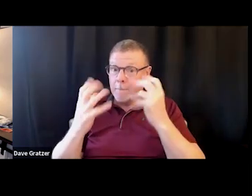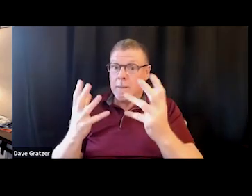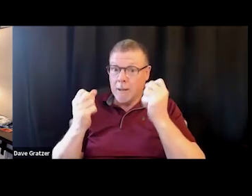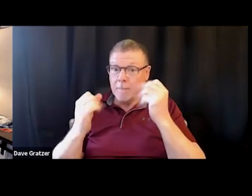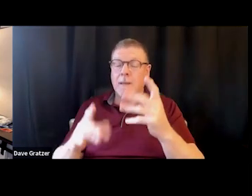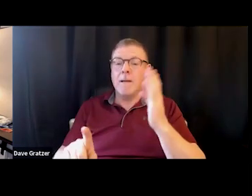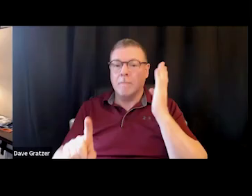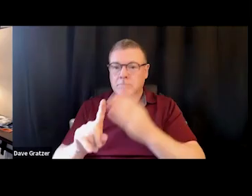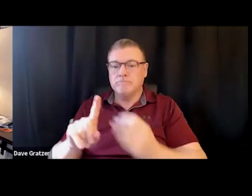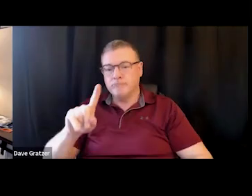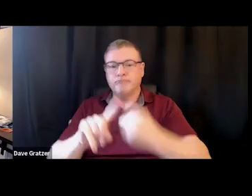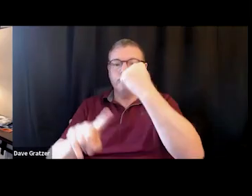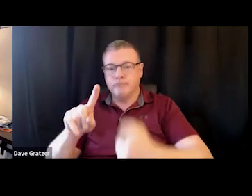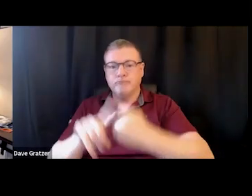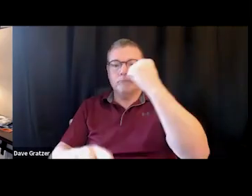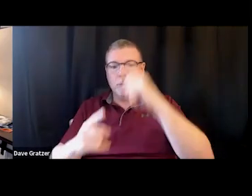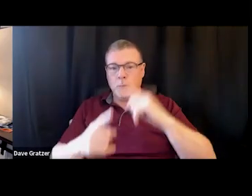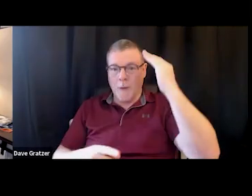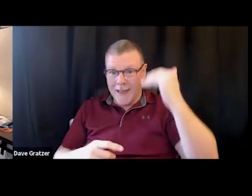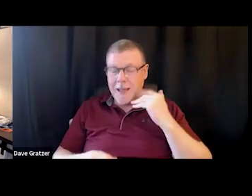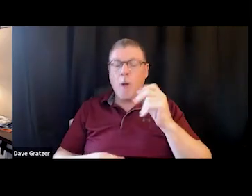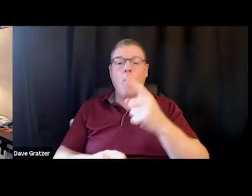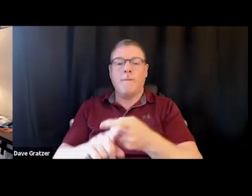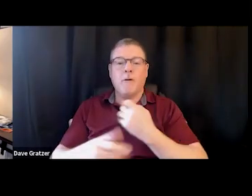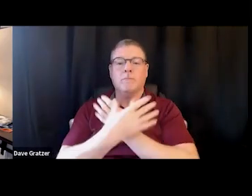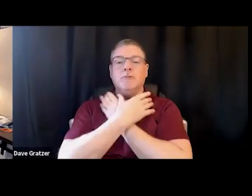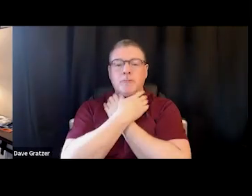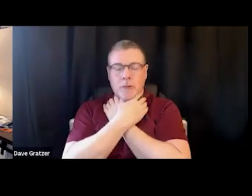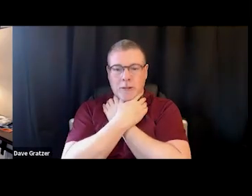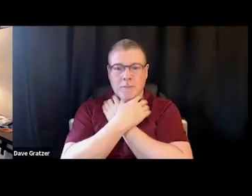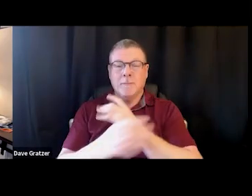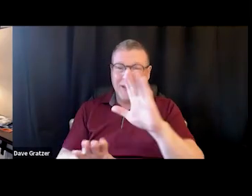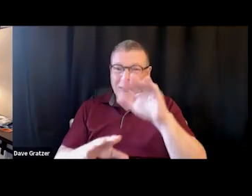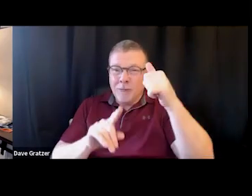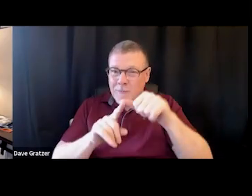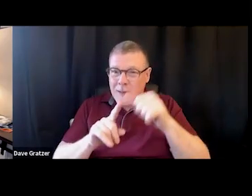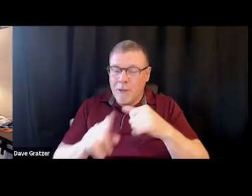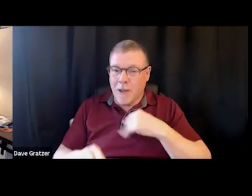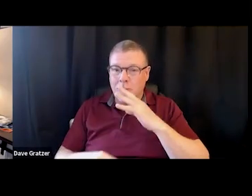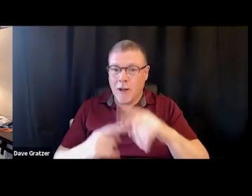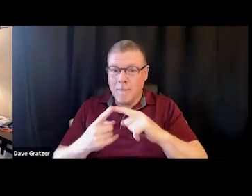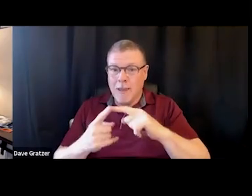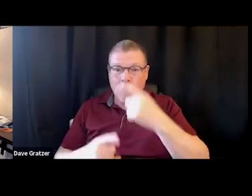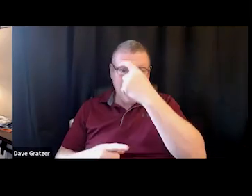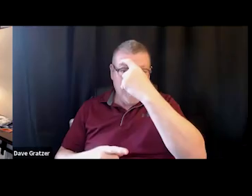por golpes directos a la cabeza o por estrangulamiento. Entonces, si recuerdan, hablé sobre lesiones cerebrales traumáticas y no traumáticas,